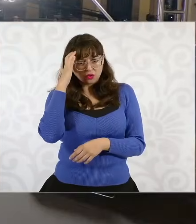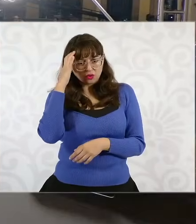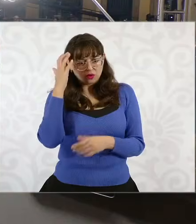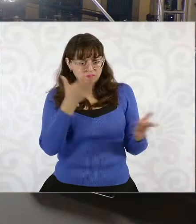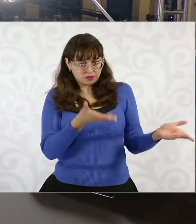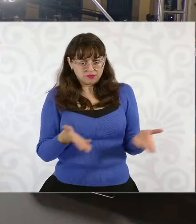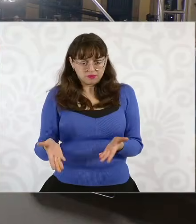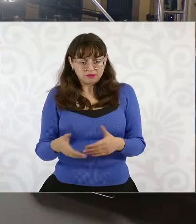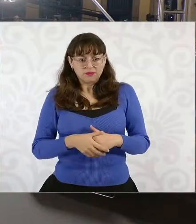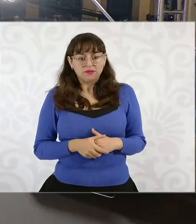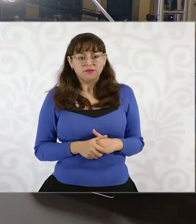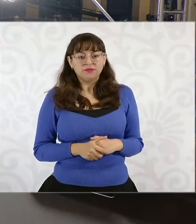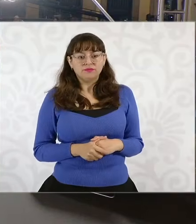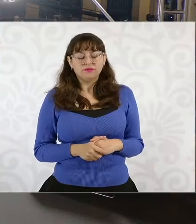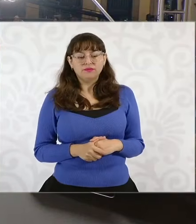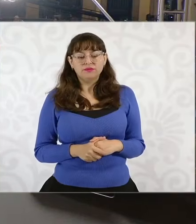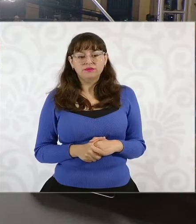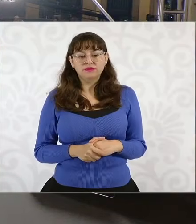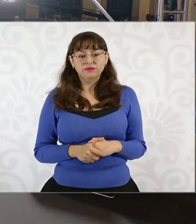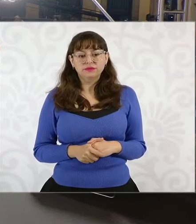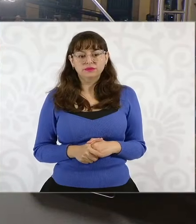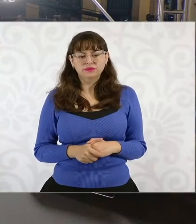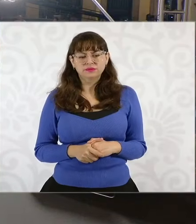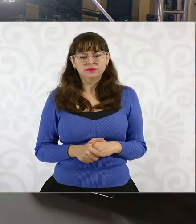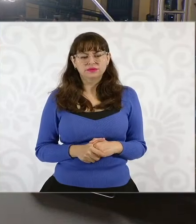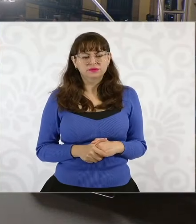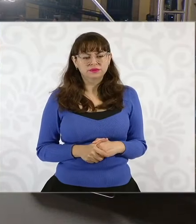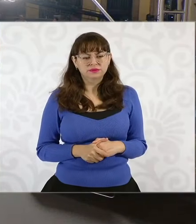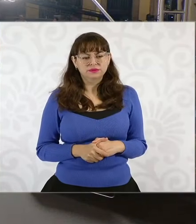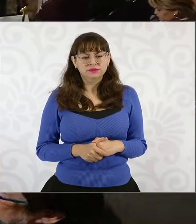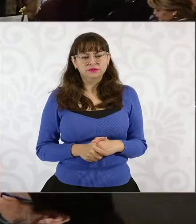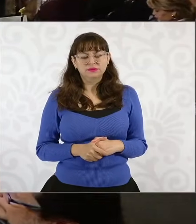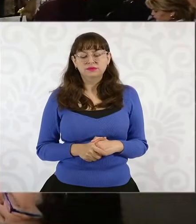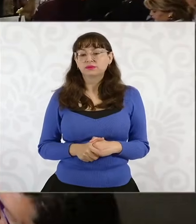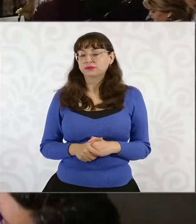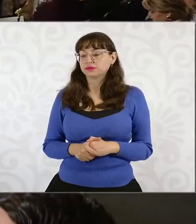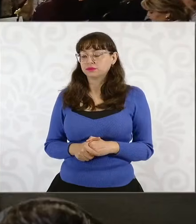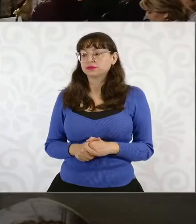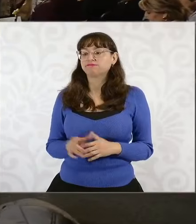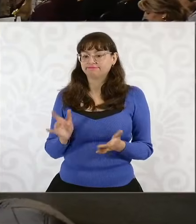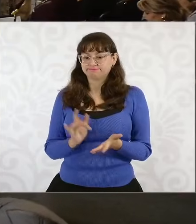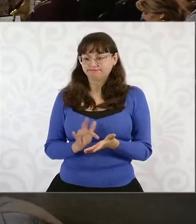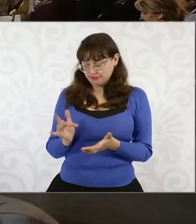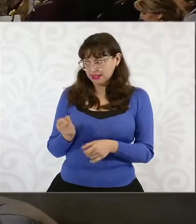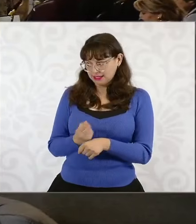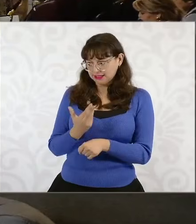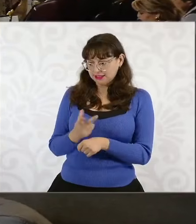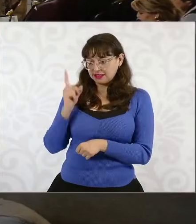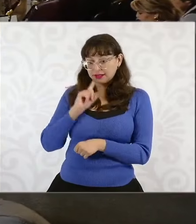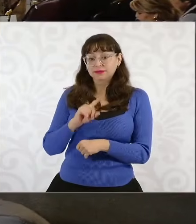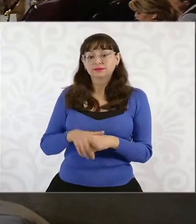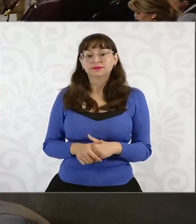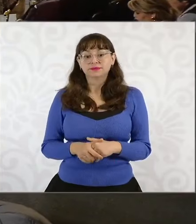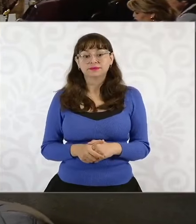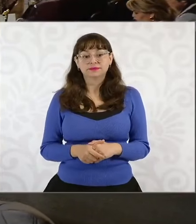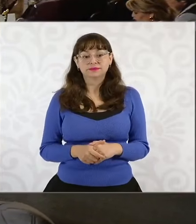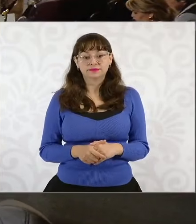Adelante, con mucho gusto. Gracias. Gracias, secretaria. Sí, efectivamente hay que recordar